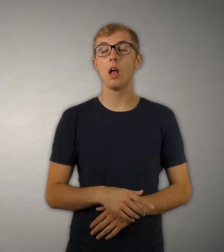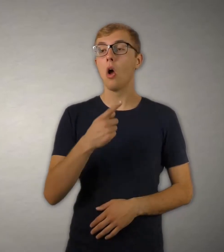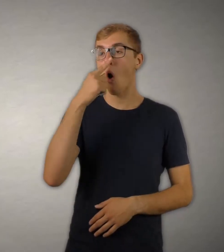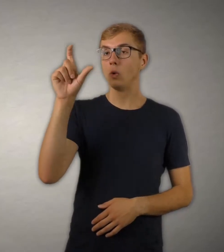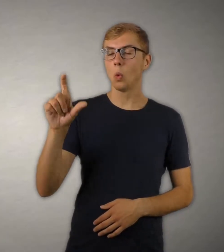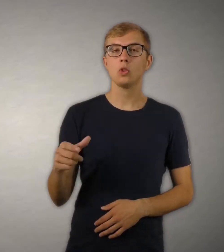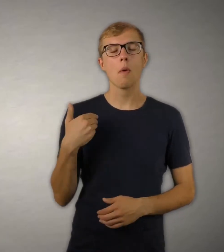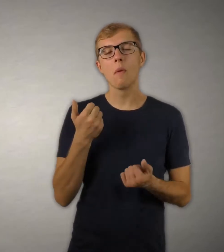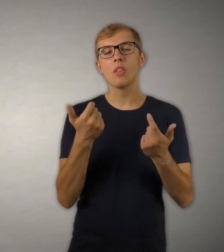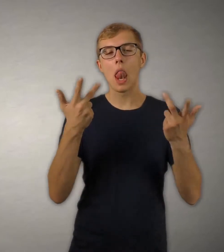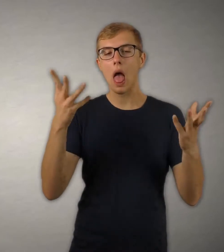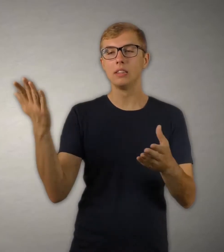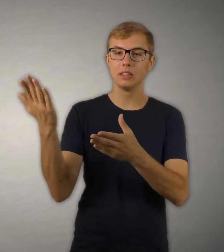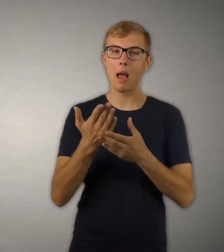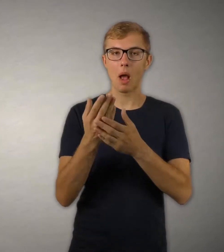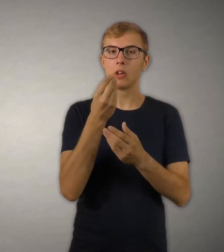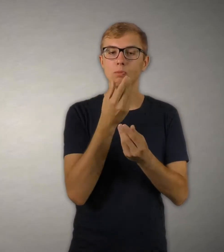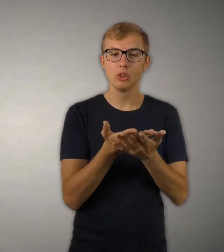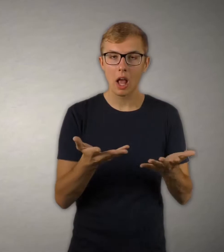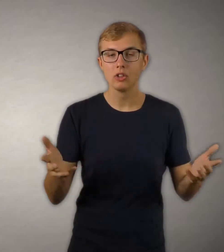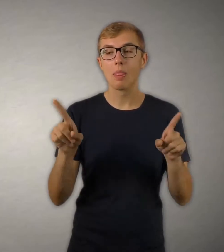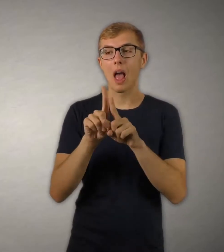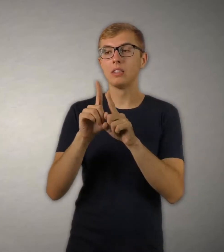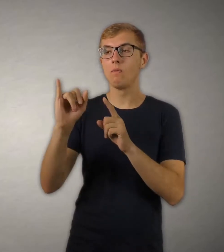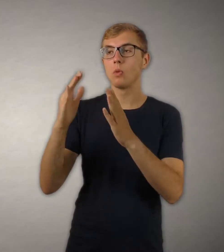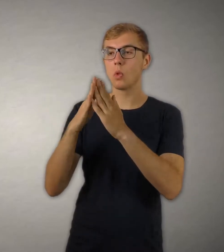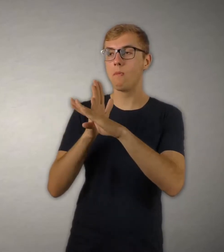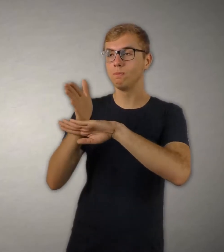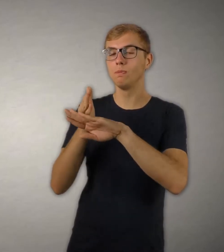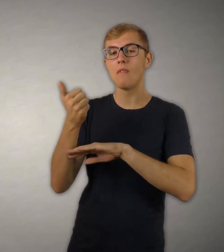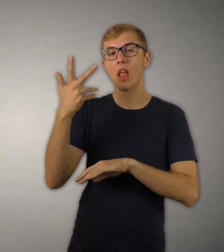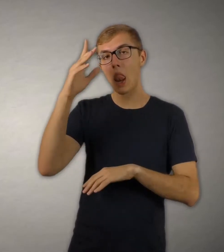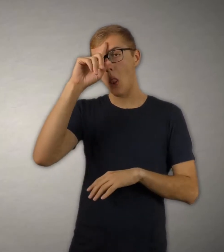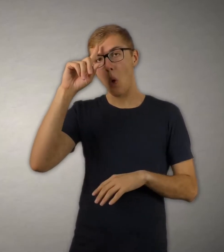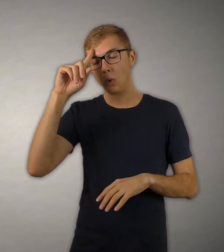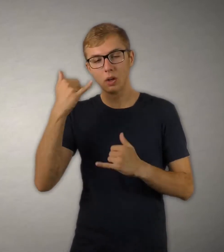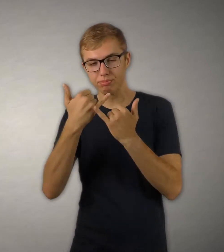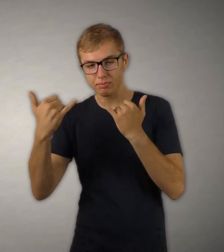Był zapraszany na przyjęcia, w jego domu odwiedzało go też dużo gości.